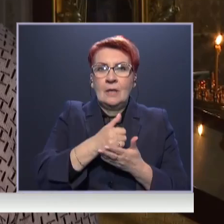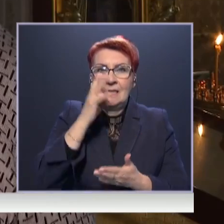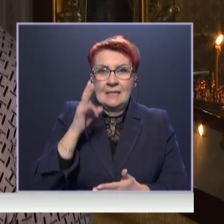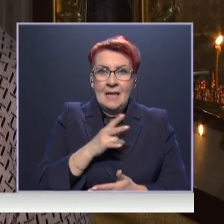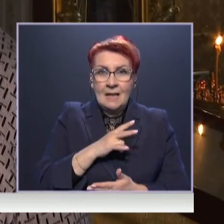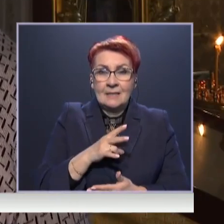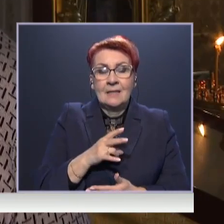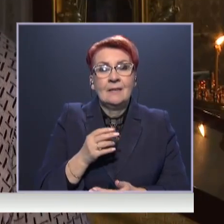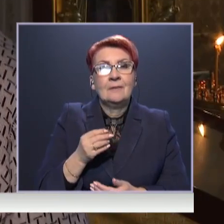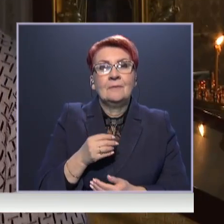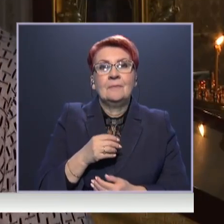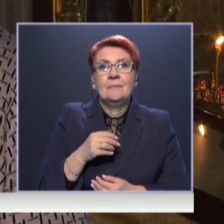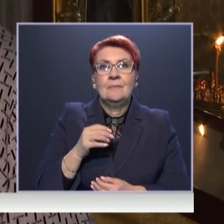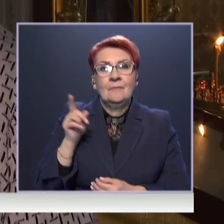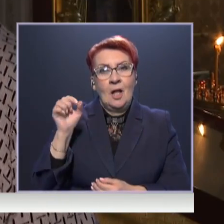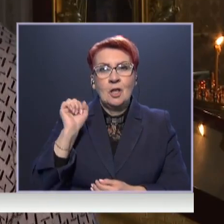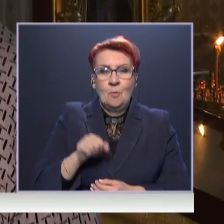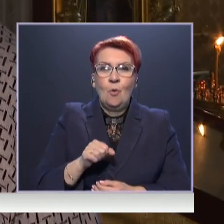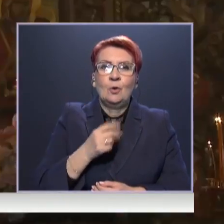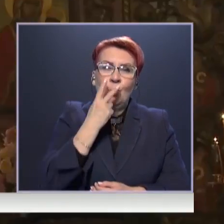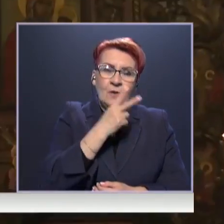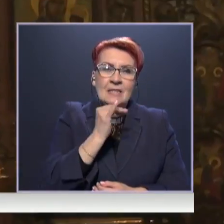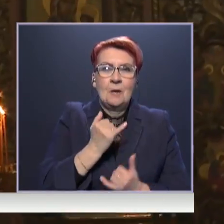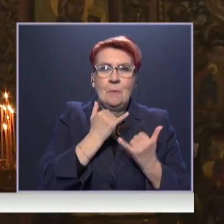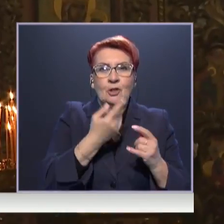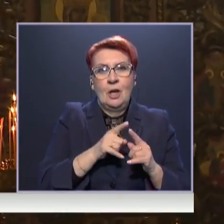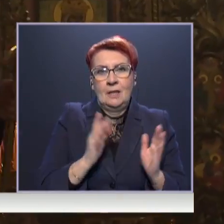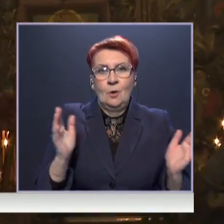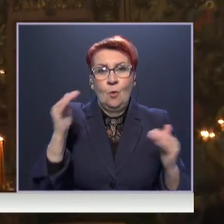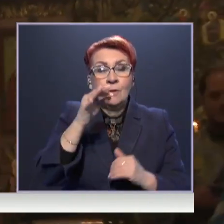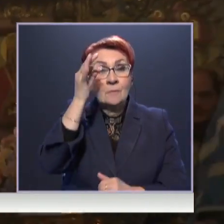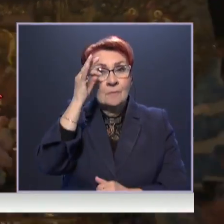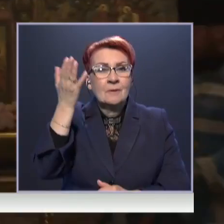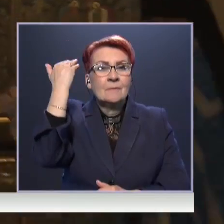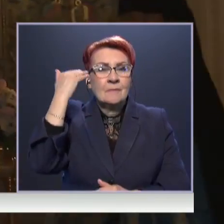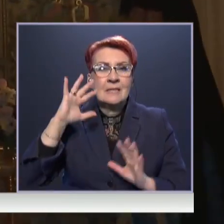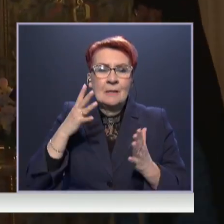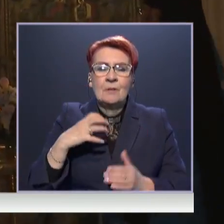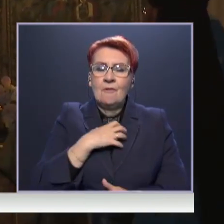они могут у кого увидеть почти эту икону тоже вспоминать подобное событие особенно важно как отмечать наместник